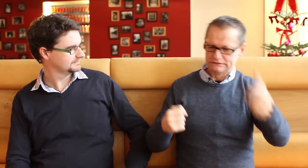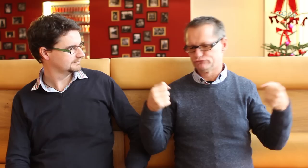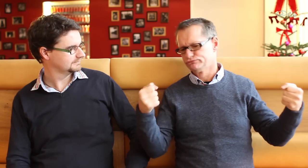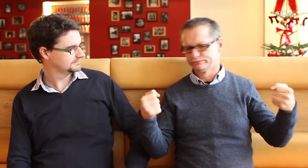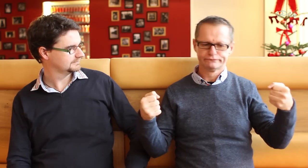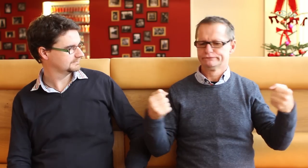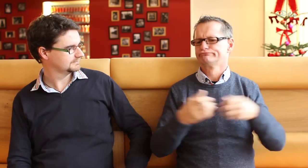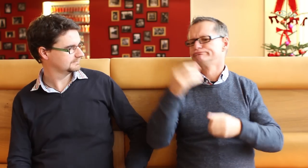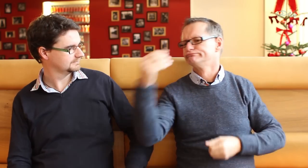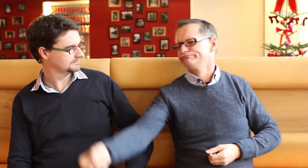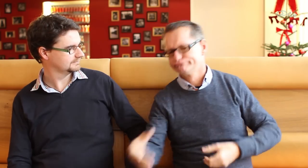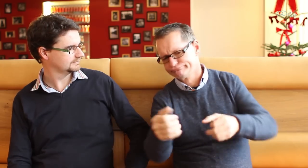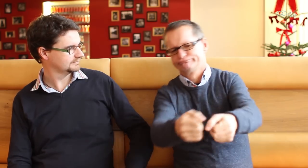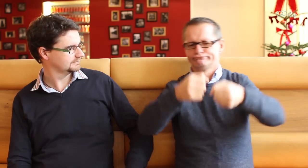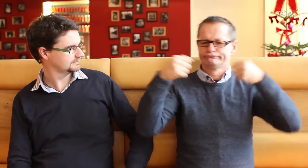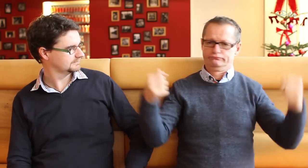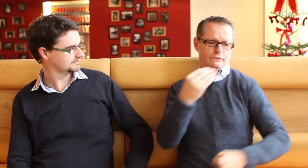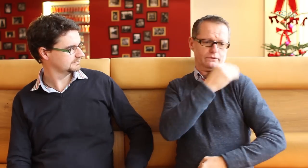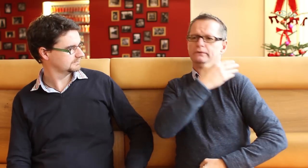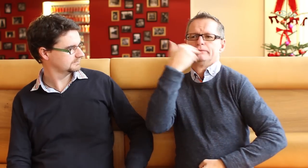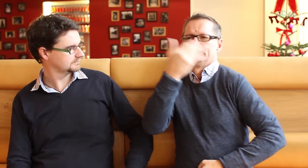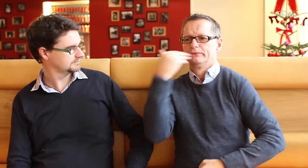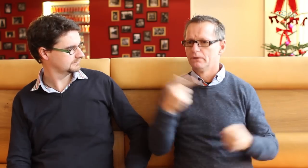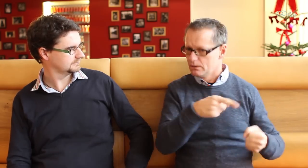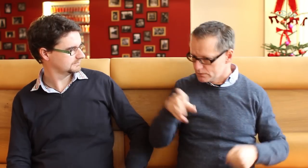Während ich die Zeitung gelesen habe, hat der Schaffner wohl mit mir gesprochen. Ich habe nicht reagiert, die Zeitung weggelegt, die nächste genommen.